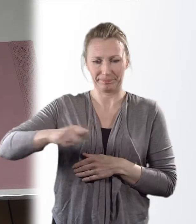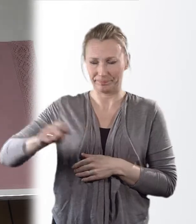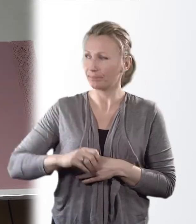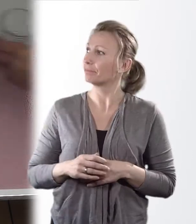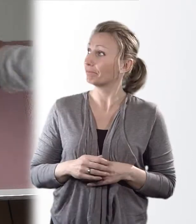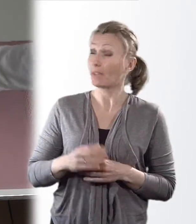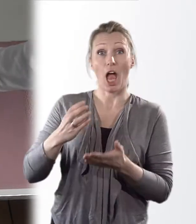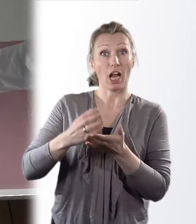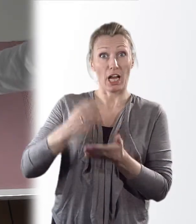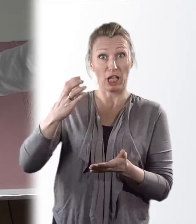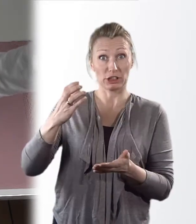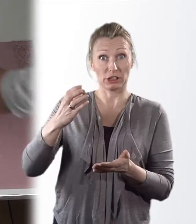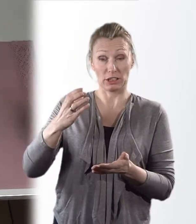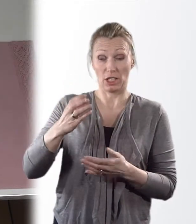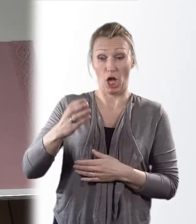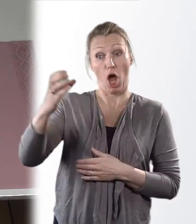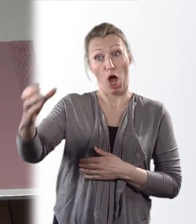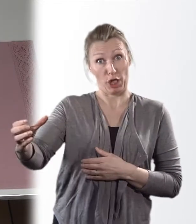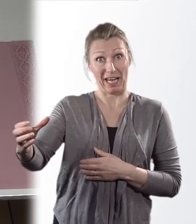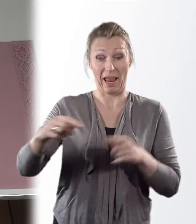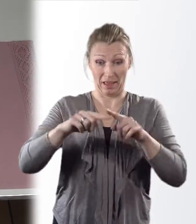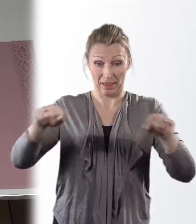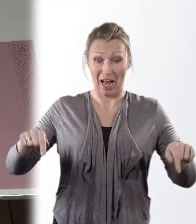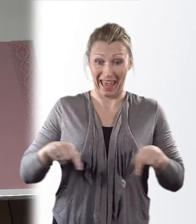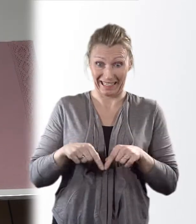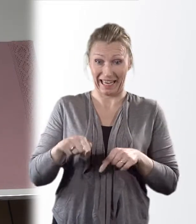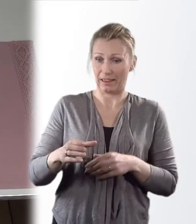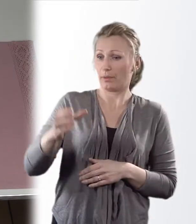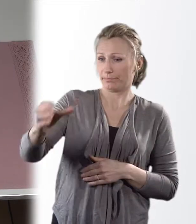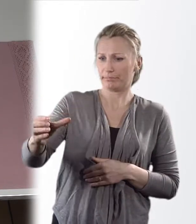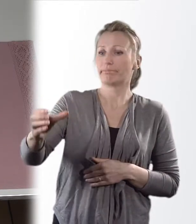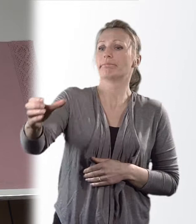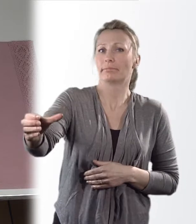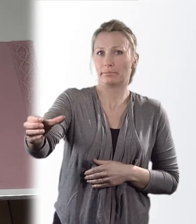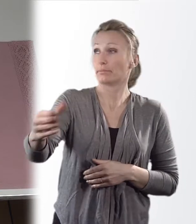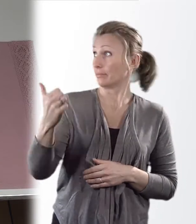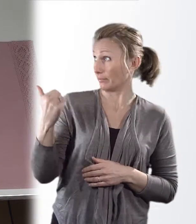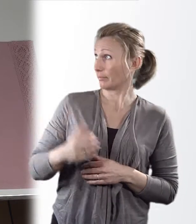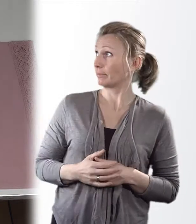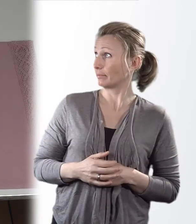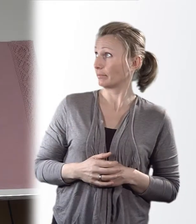Sett glasset til høyre, litt ut fra tallerkenen og høyere opp enn kniven.